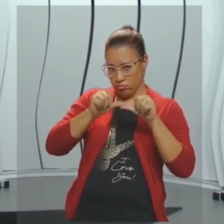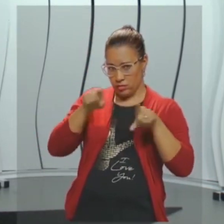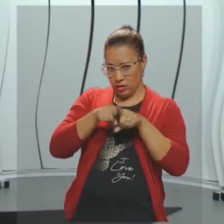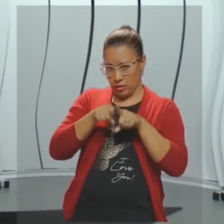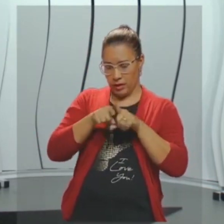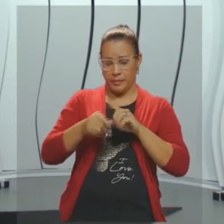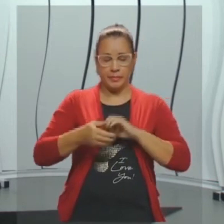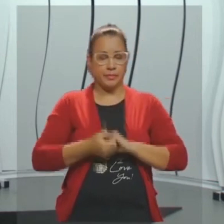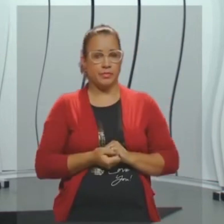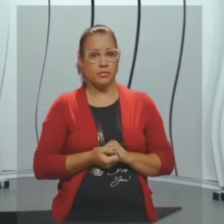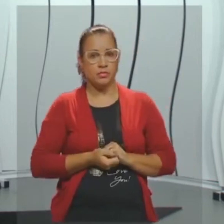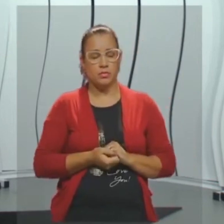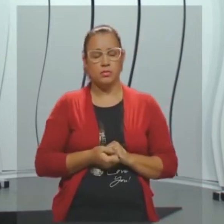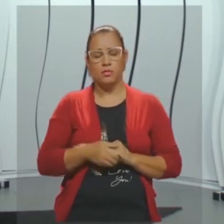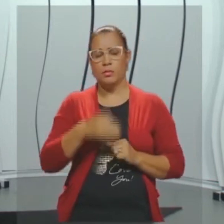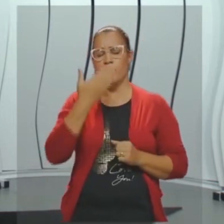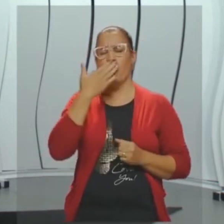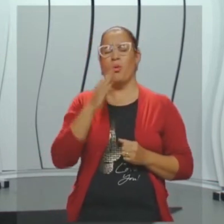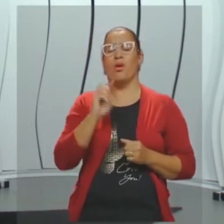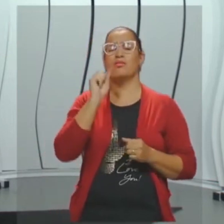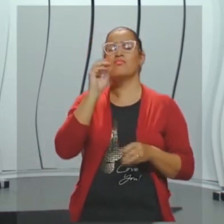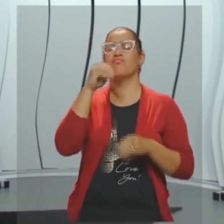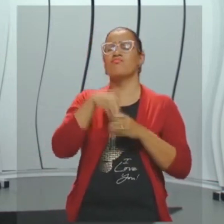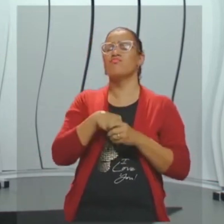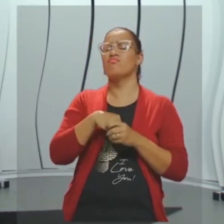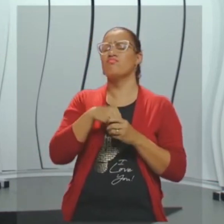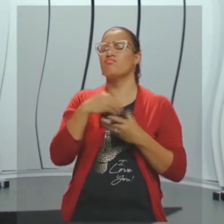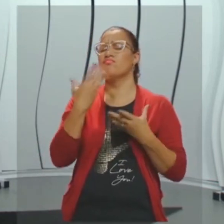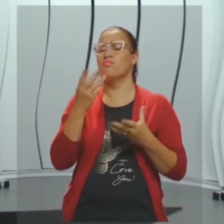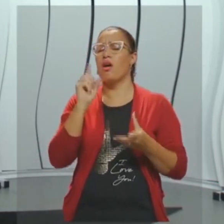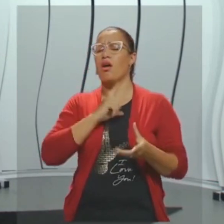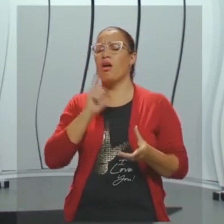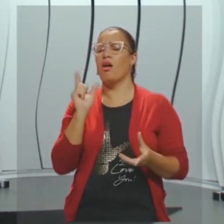componentes do sistema respiratório? Bom, nós temos as